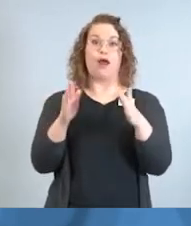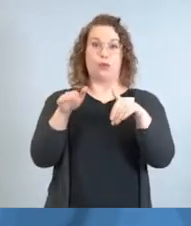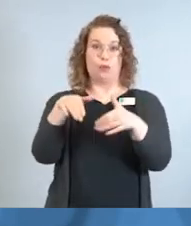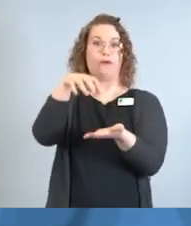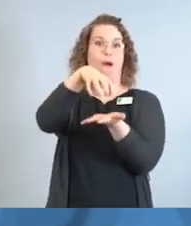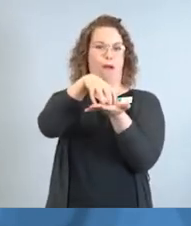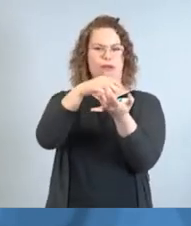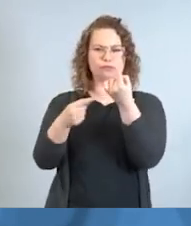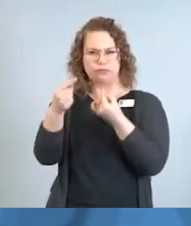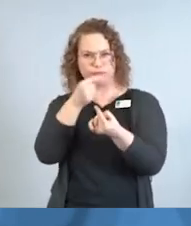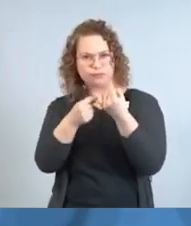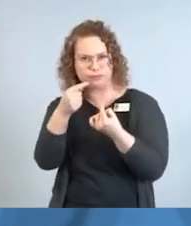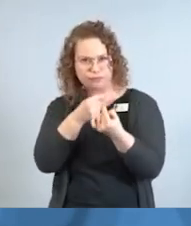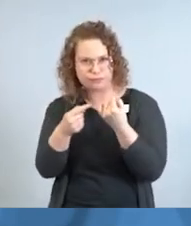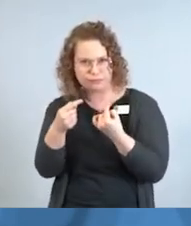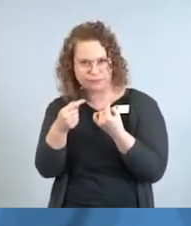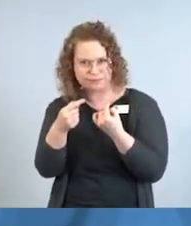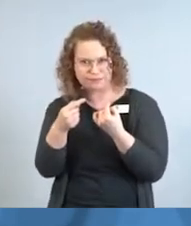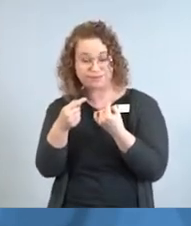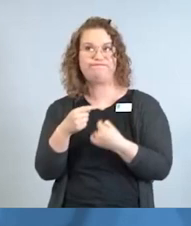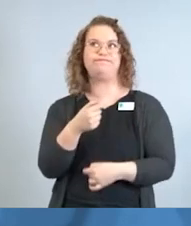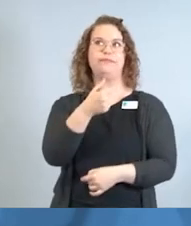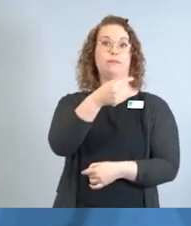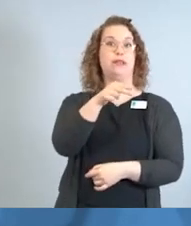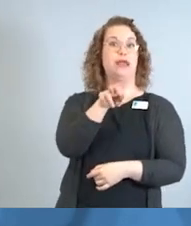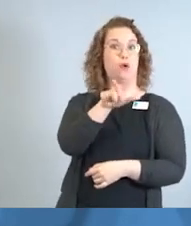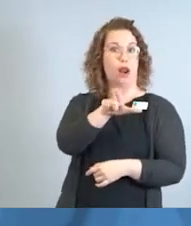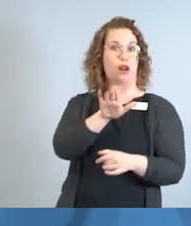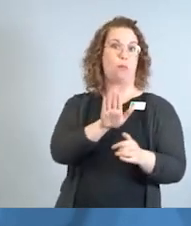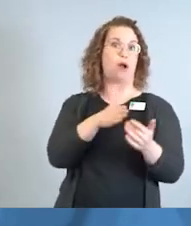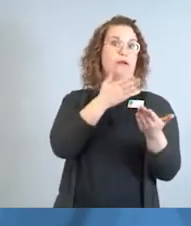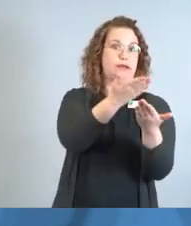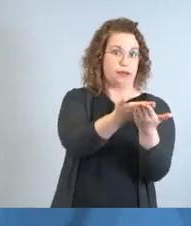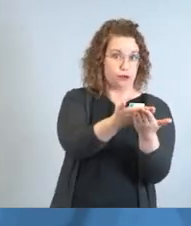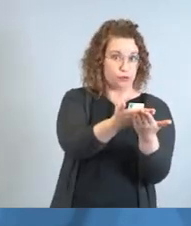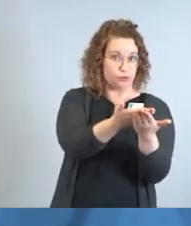Tässä on THL:n esitys, joka ei siis vielä ole voimassa, pääkohdittain.